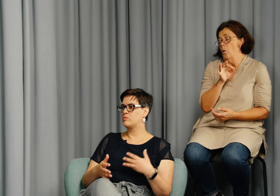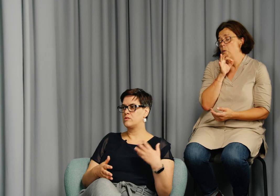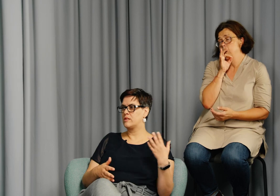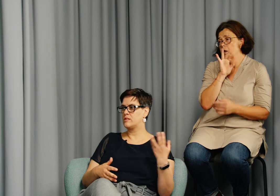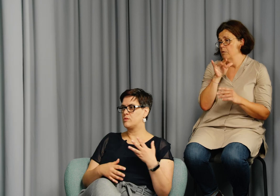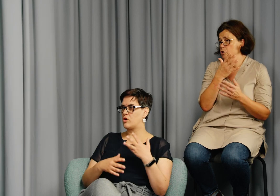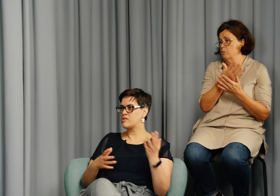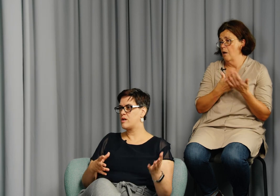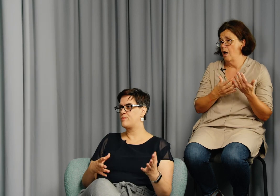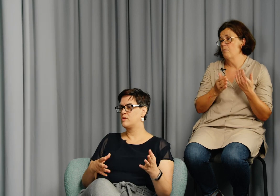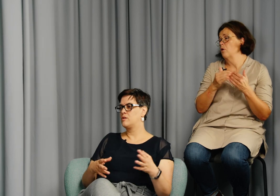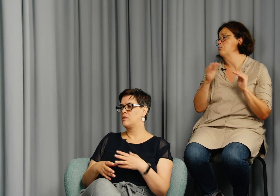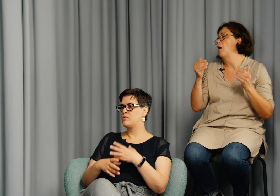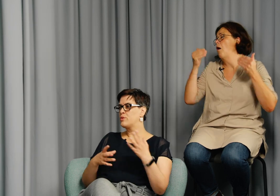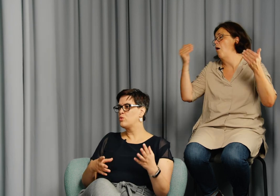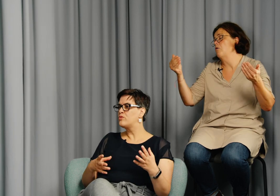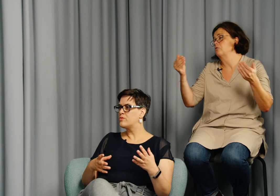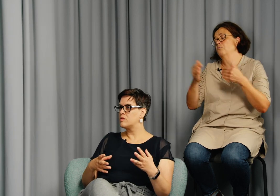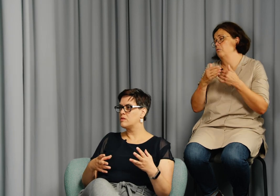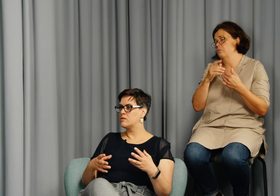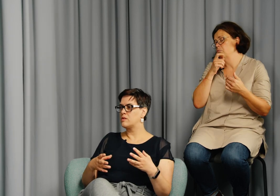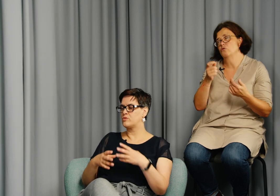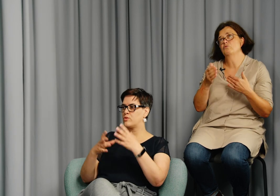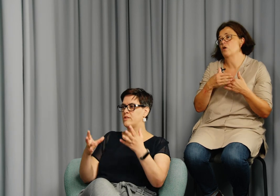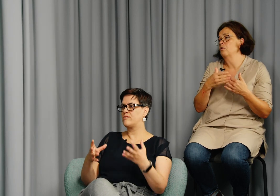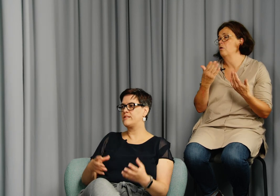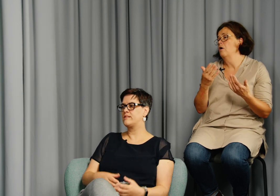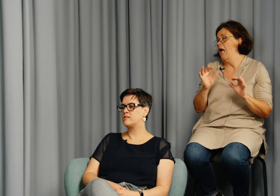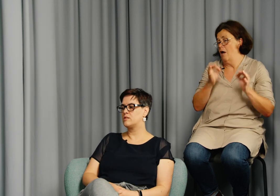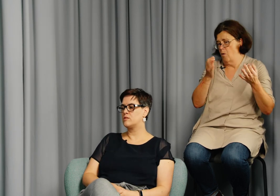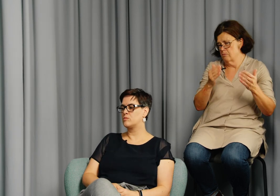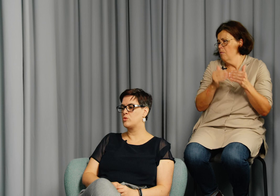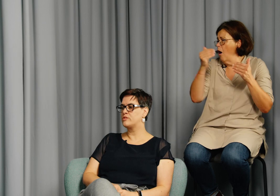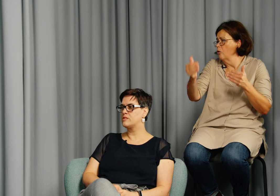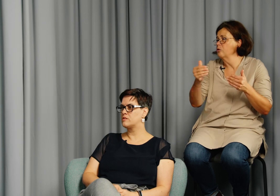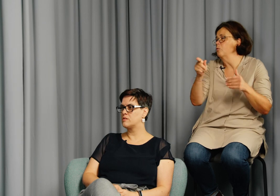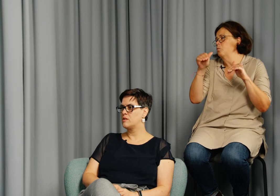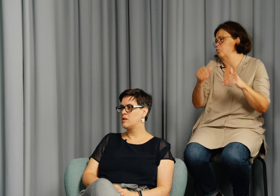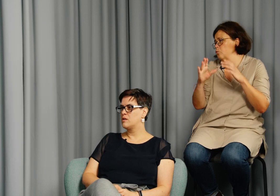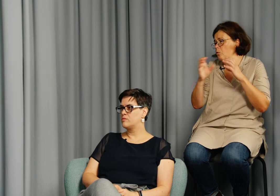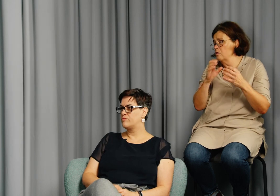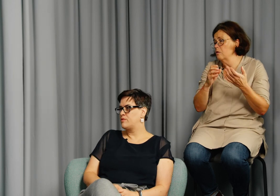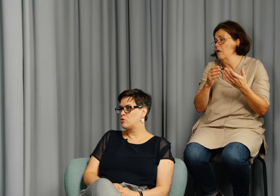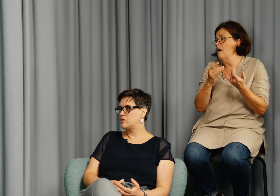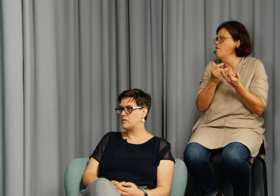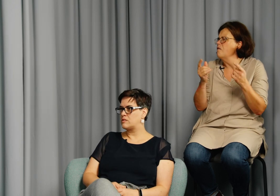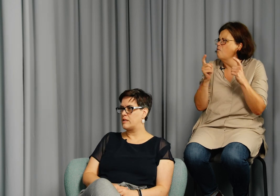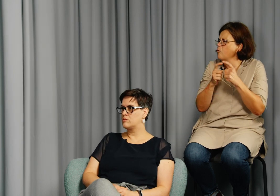wenn du mit irgendjemandem außerhalb vom Beruf, also von Equalizent kommunizierst? Wie funktioniert das dann?